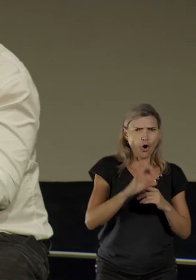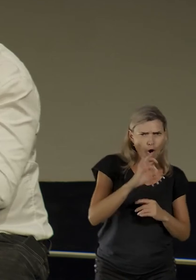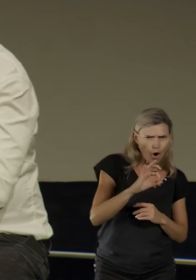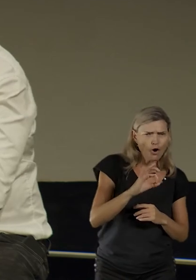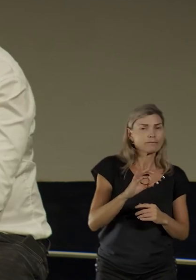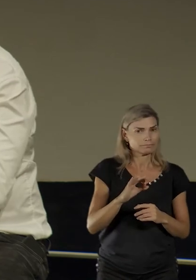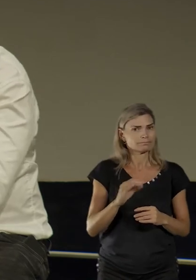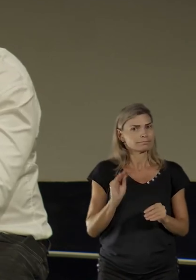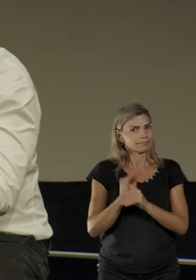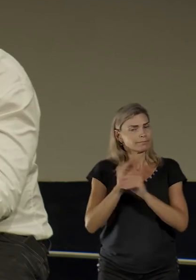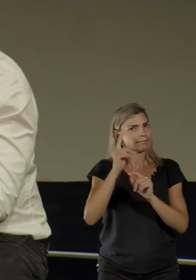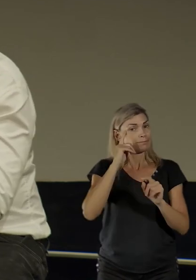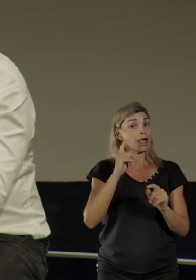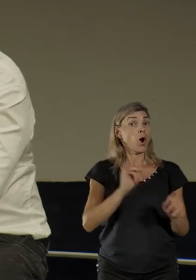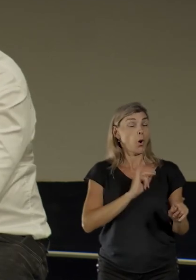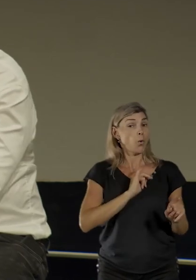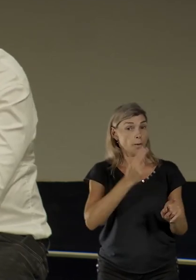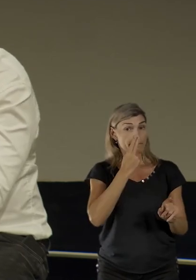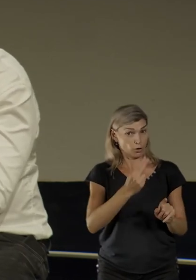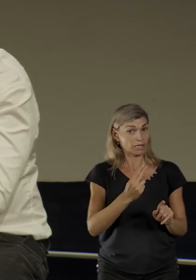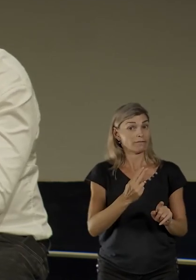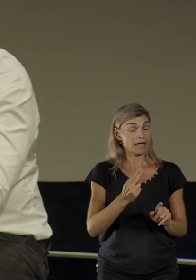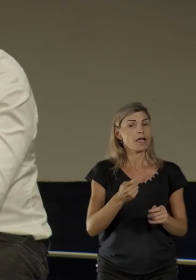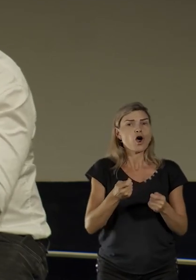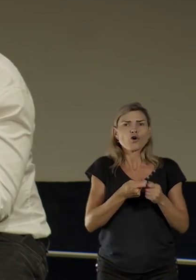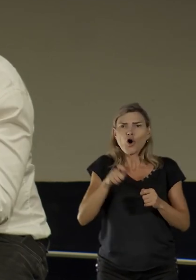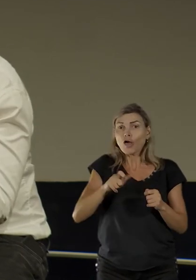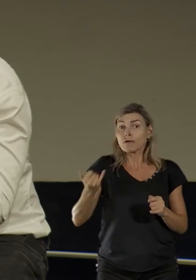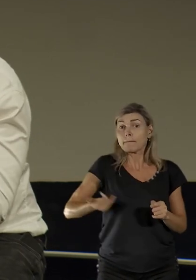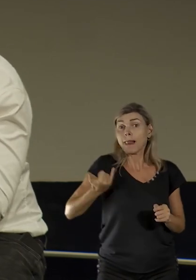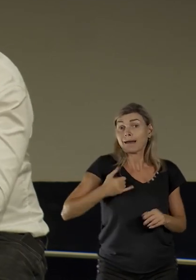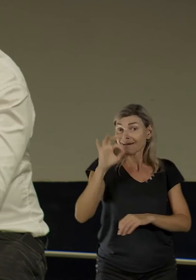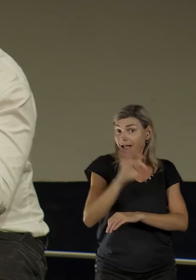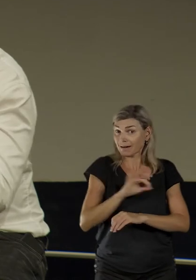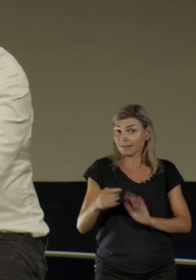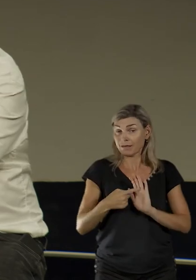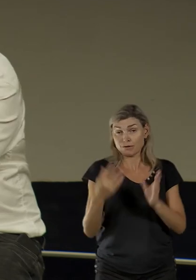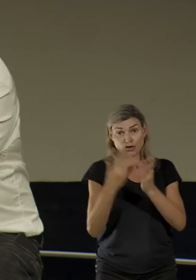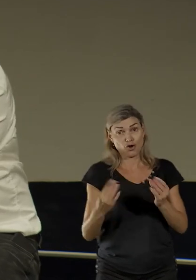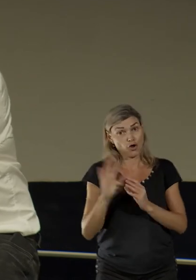tak si to pusťe. Je to zábavný. Přednášejí tam mladší kolegové, protože my jsme řekli, že město bude už těch mladejch.